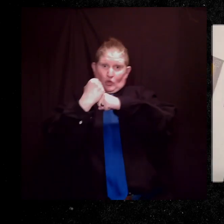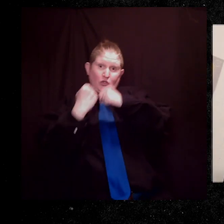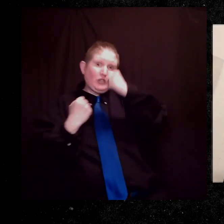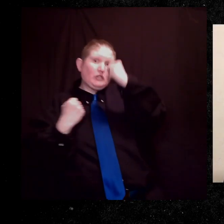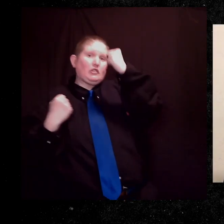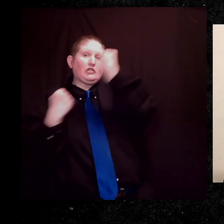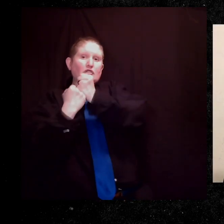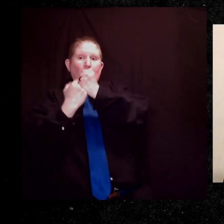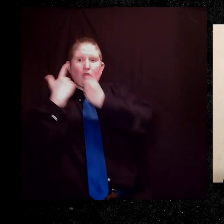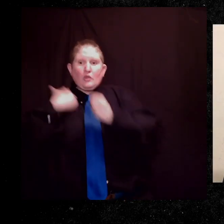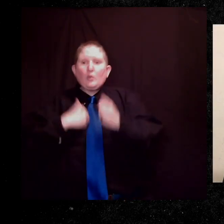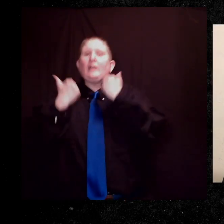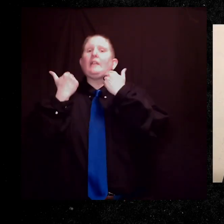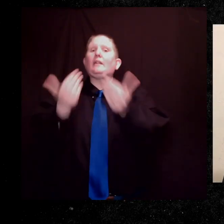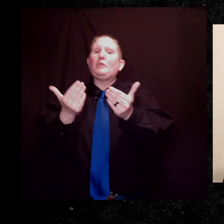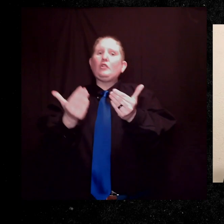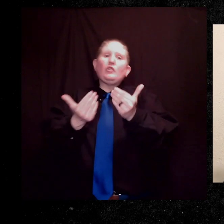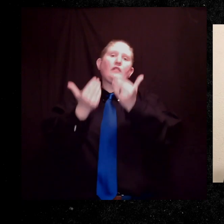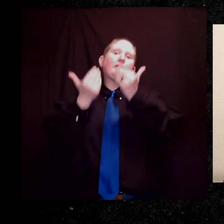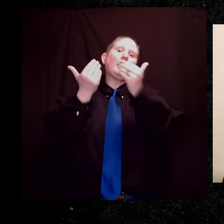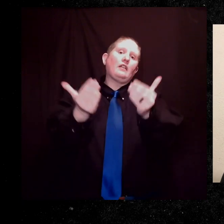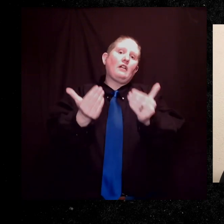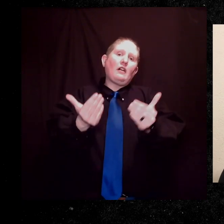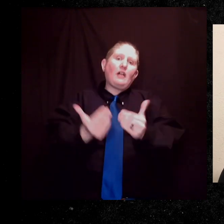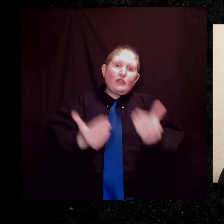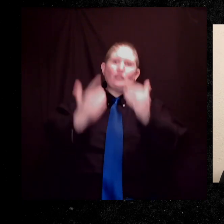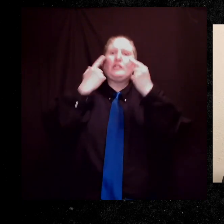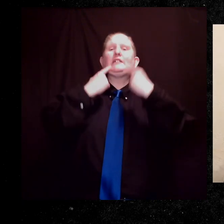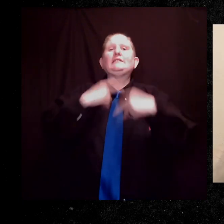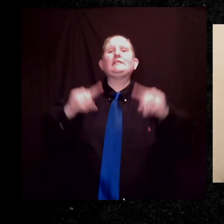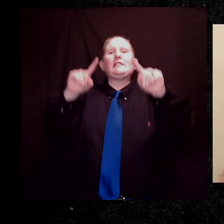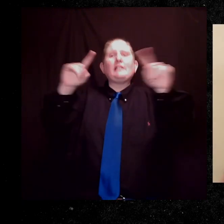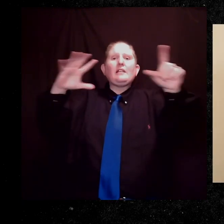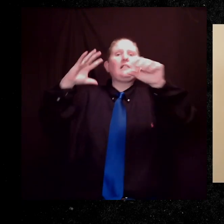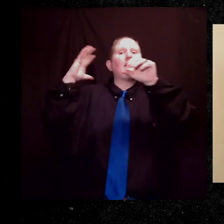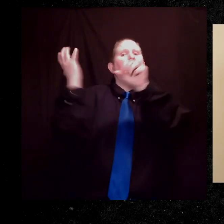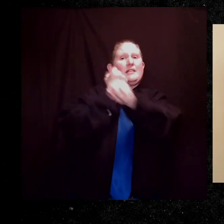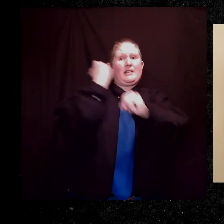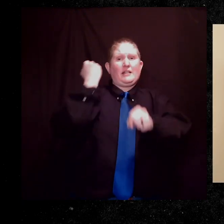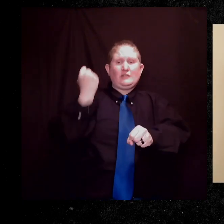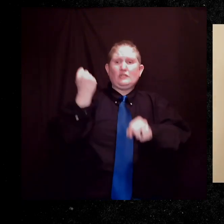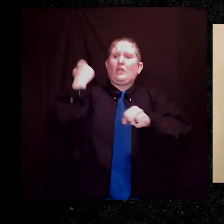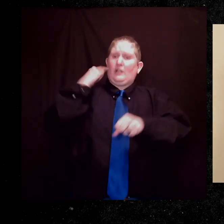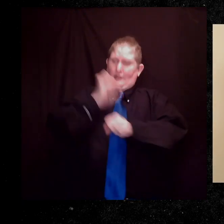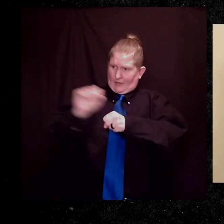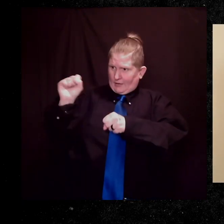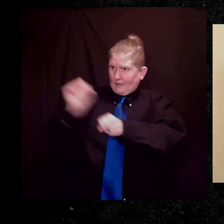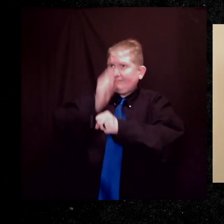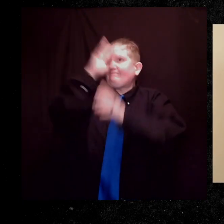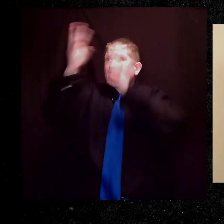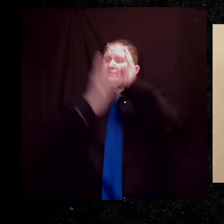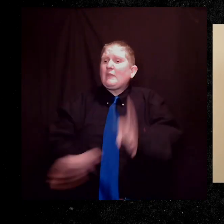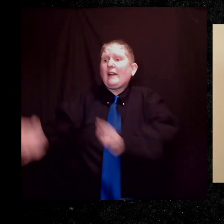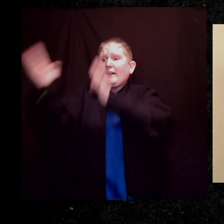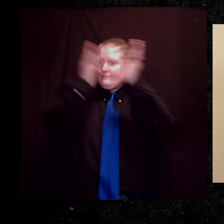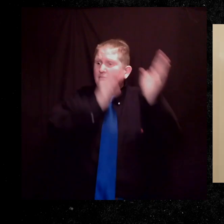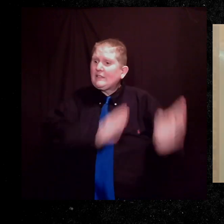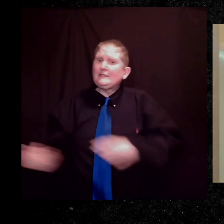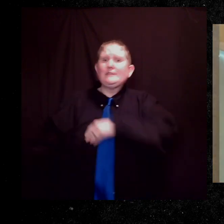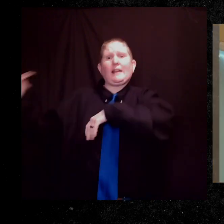Hombro con hombro, sigue avanzando Resiliencia, haz un nuevo plan